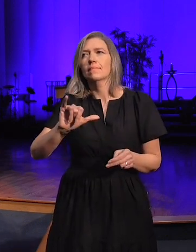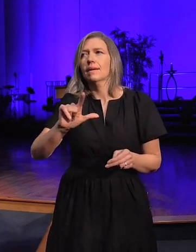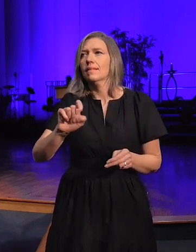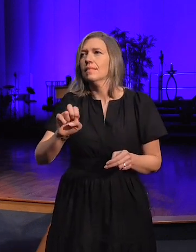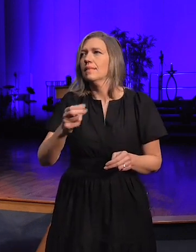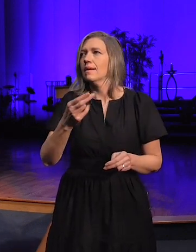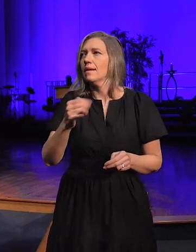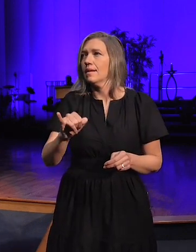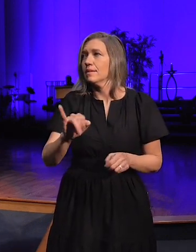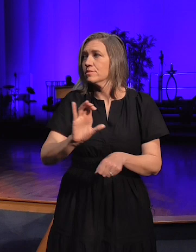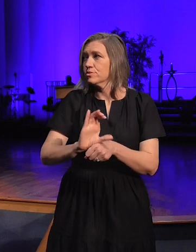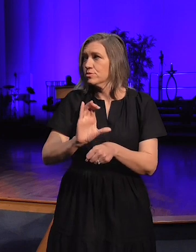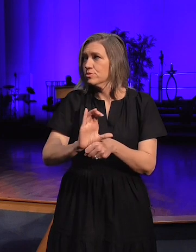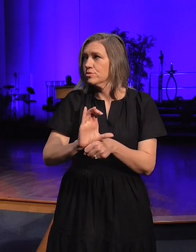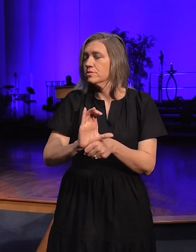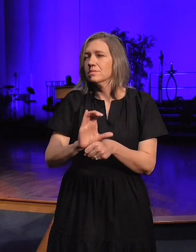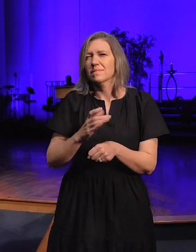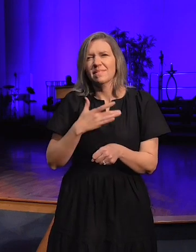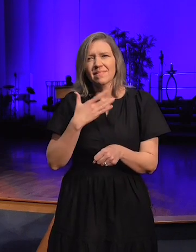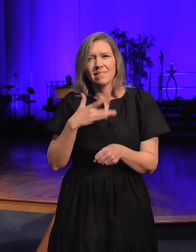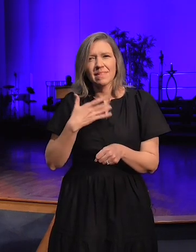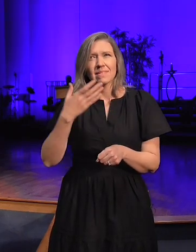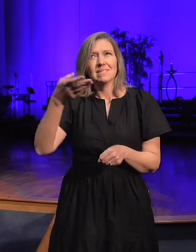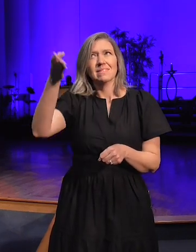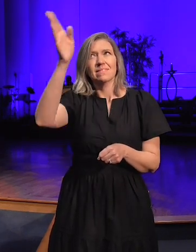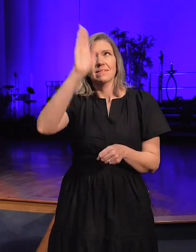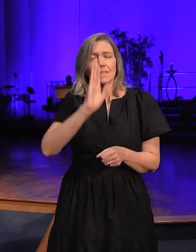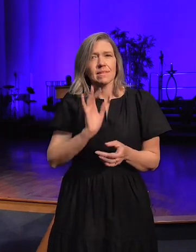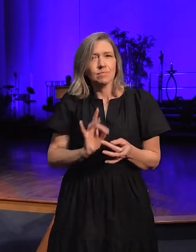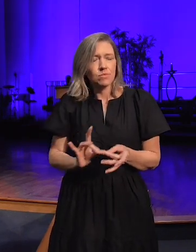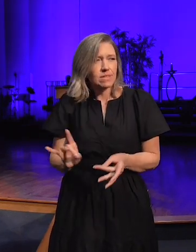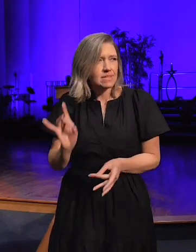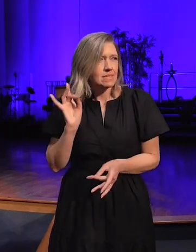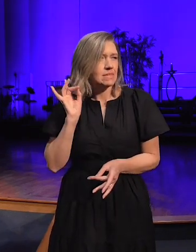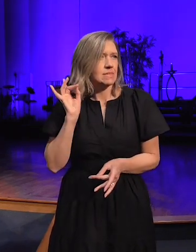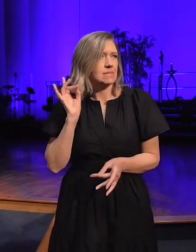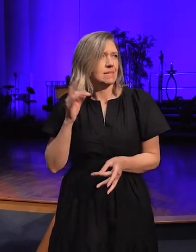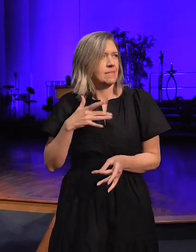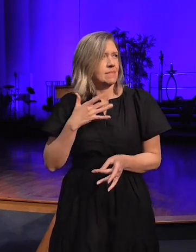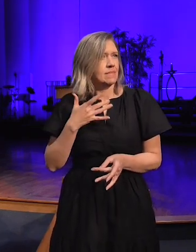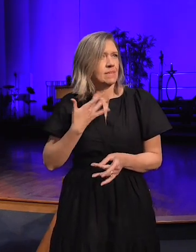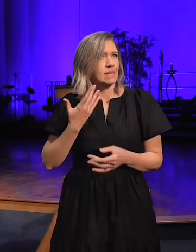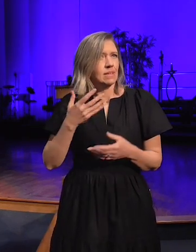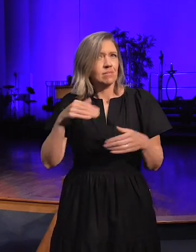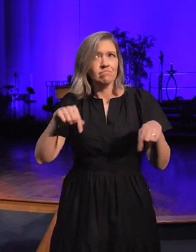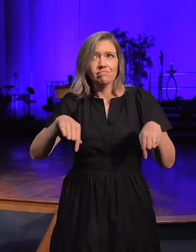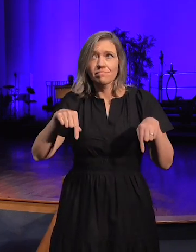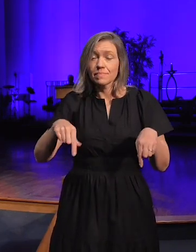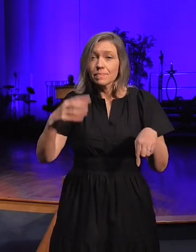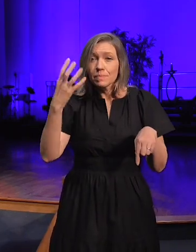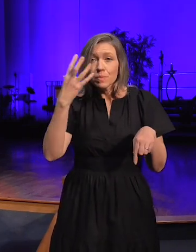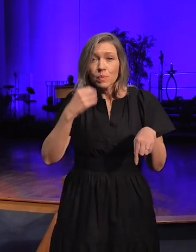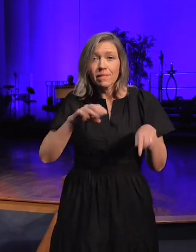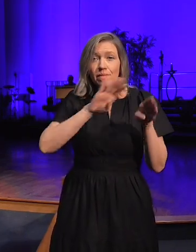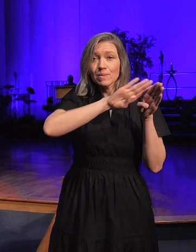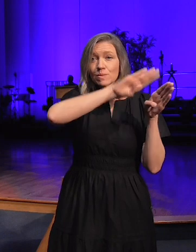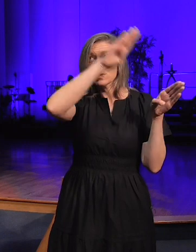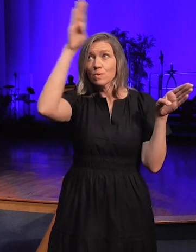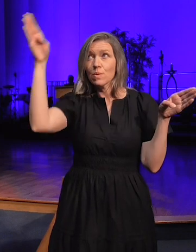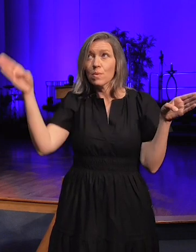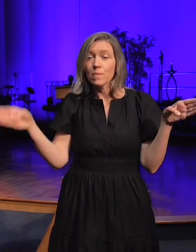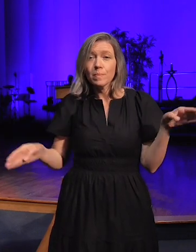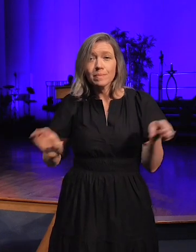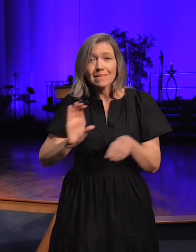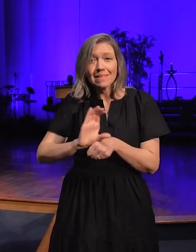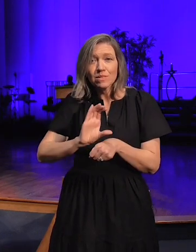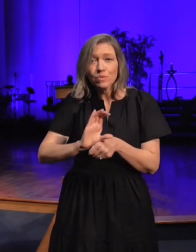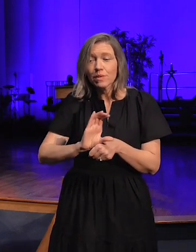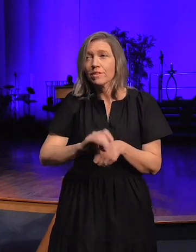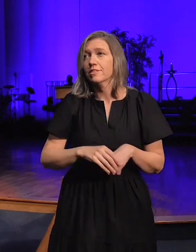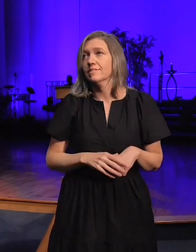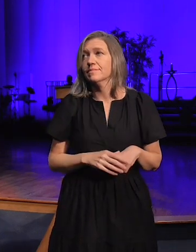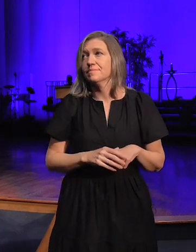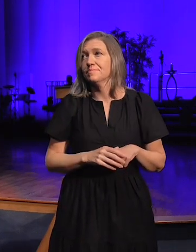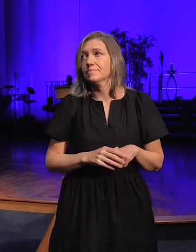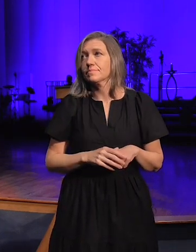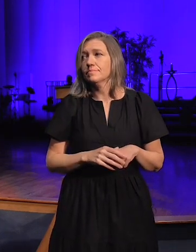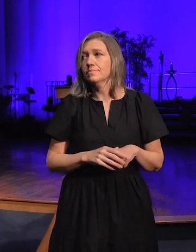Divino sentimos esa presencia dentro de este hermoso santuario abovedado AR y también sentimos esa presencia